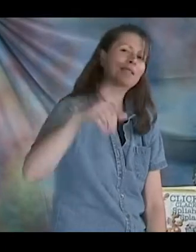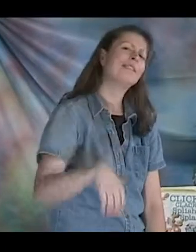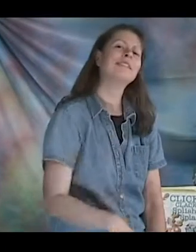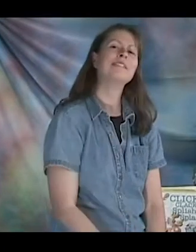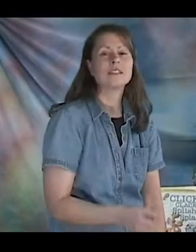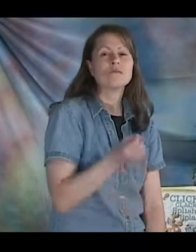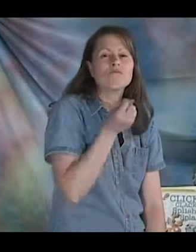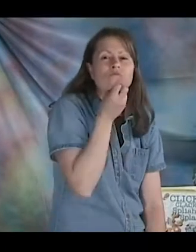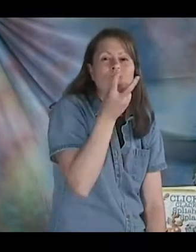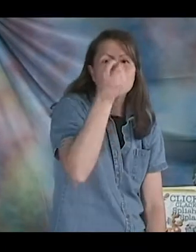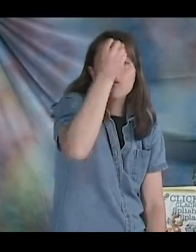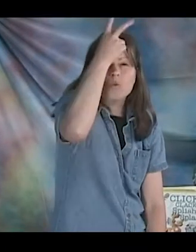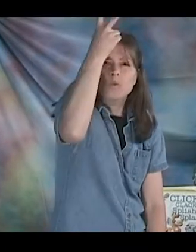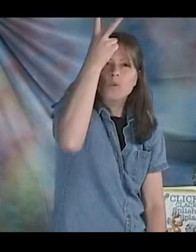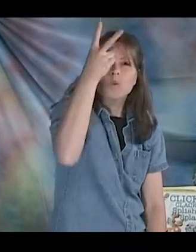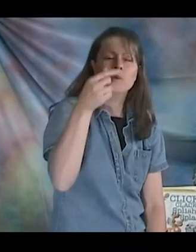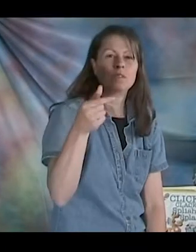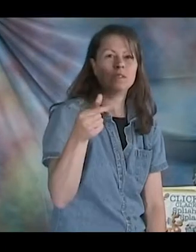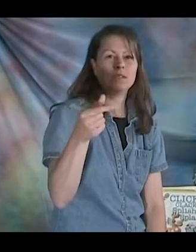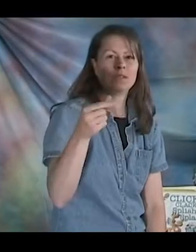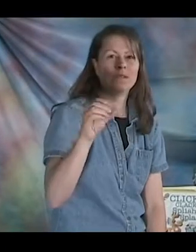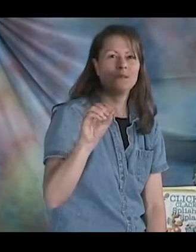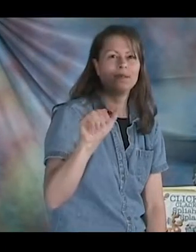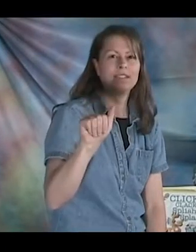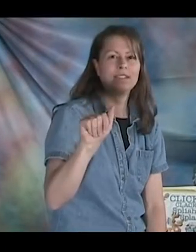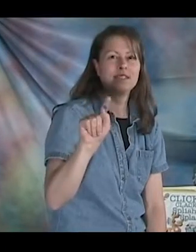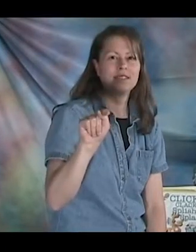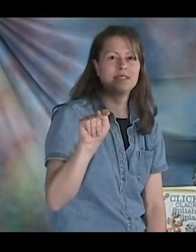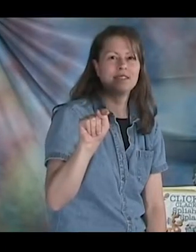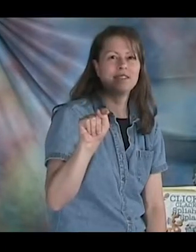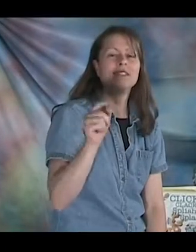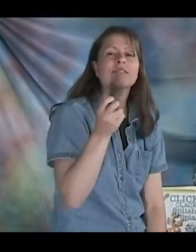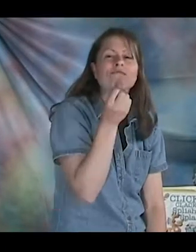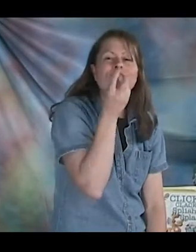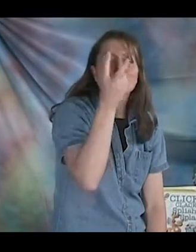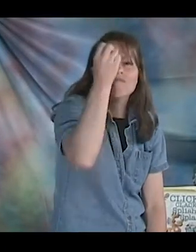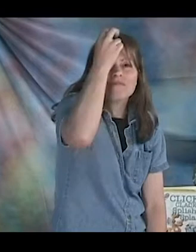cabra g-o-a-t cabra